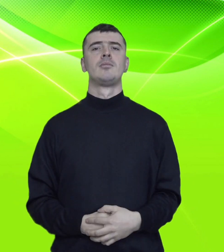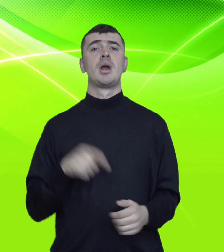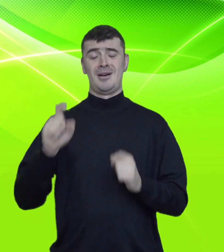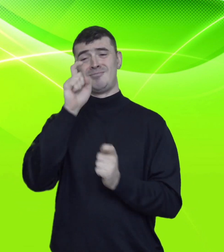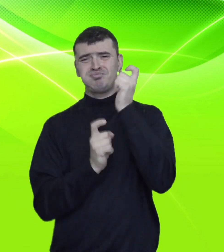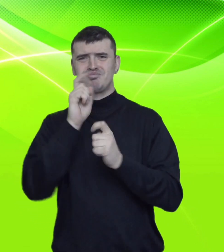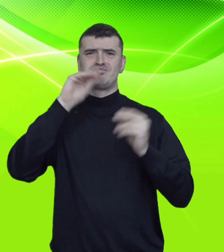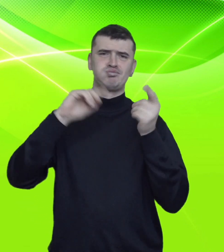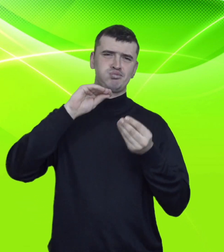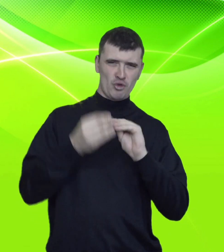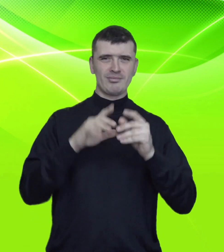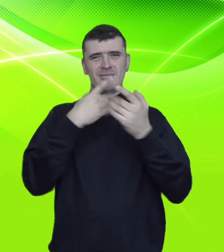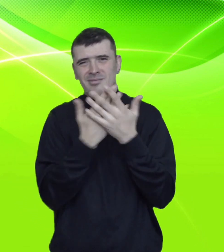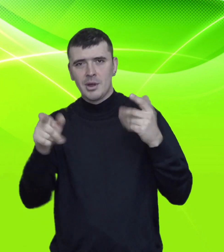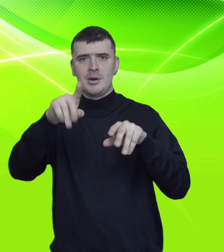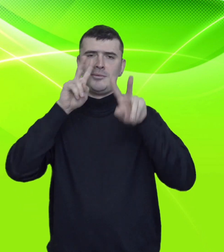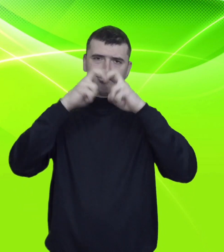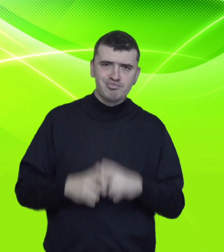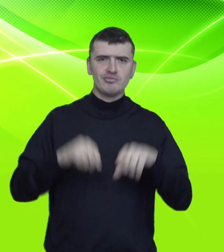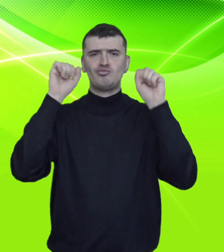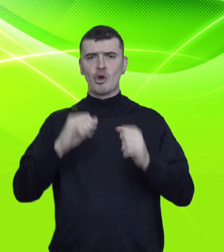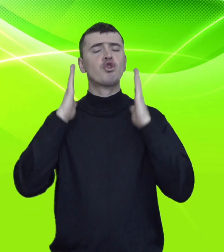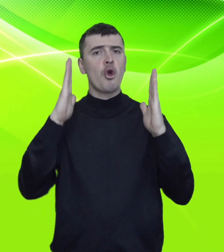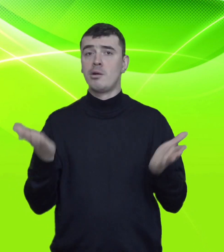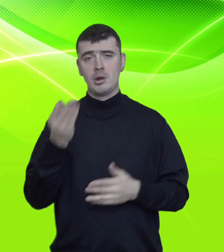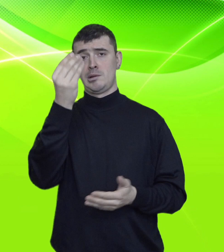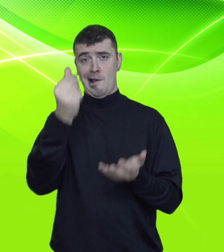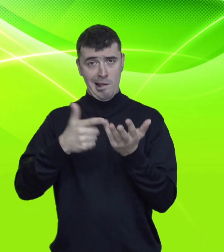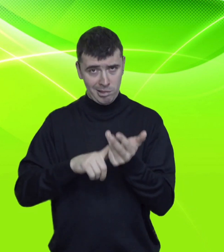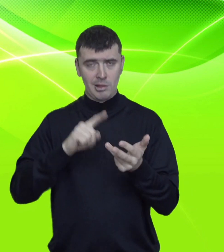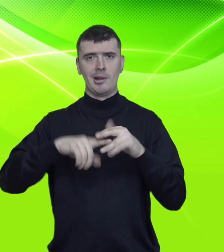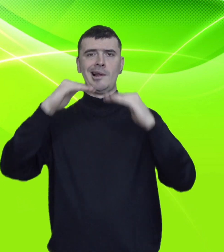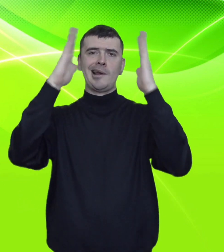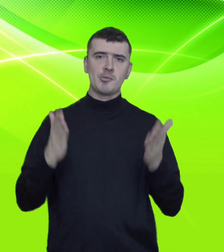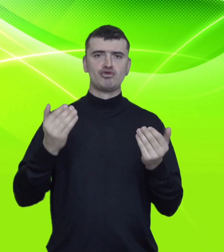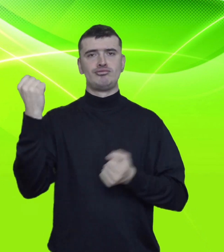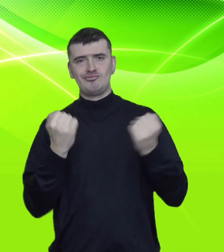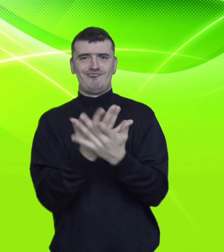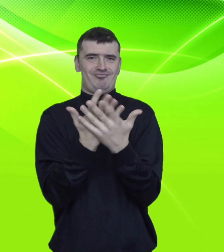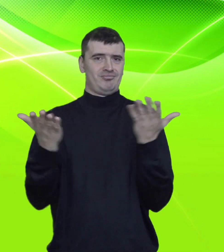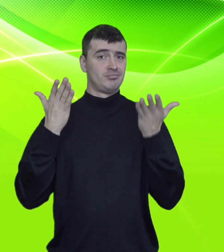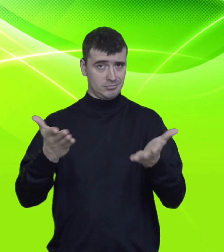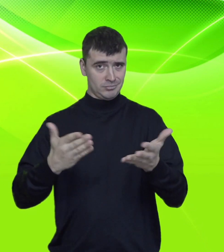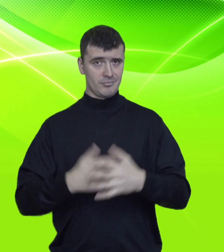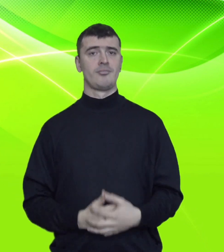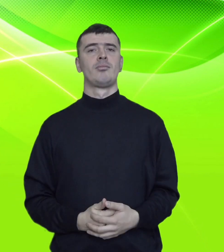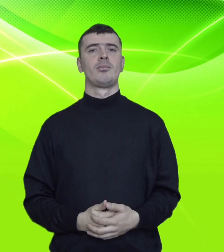Споры могут касаться только денег и имущества.